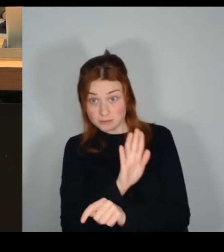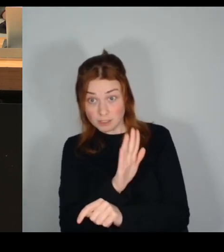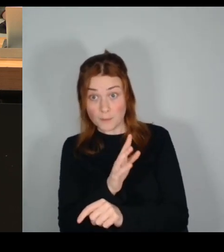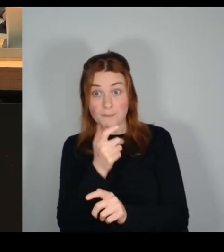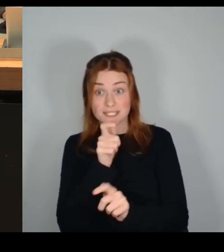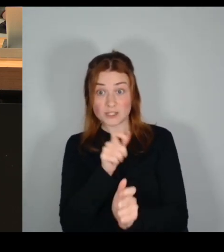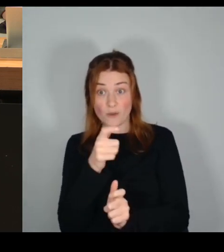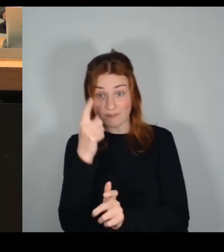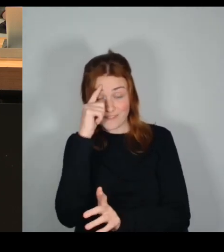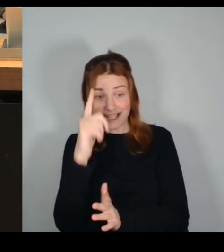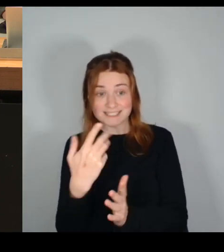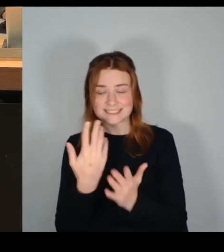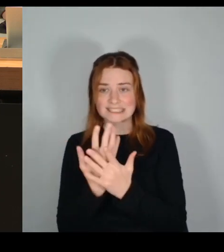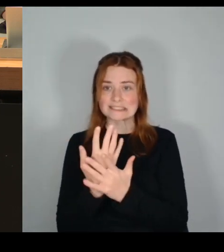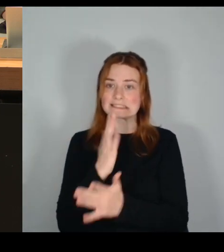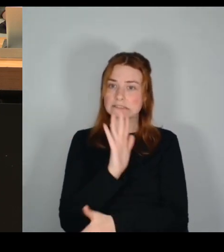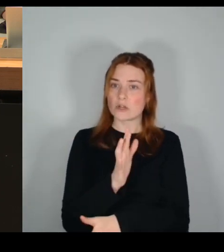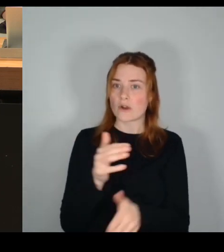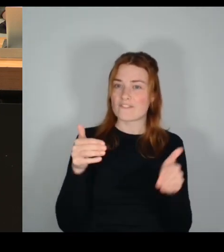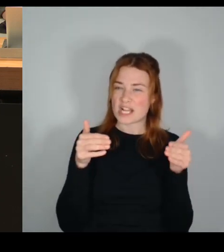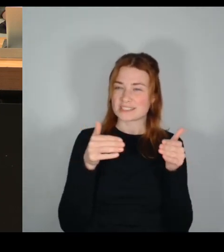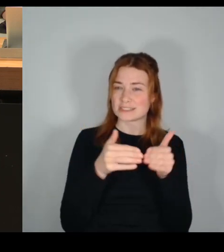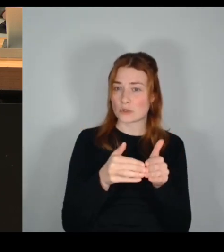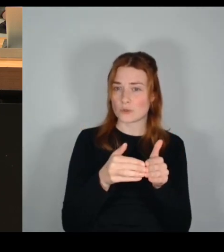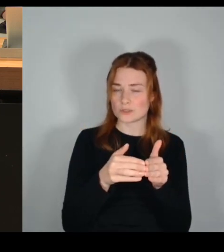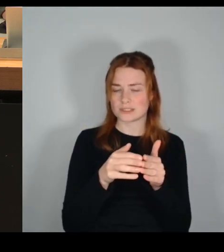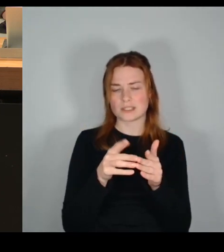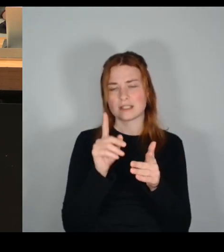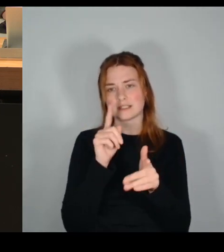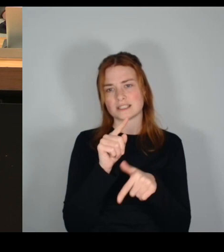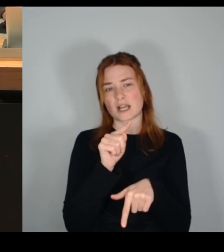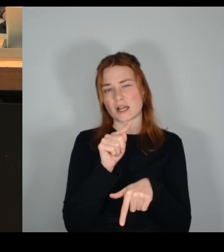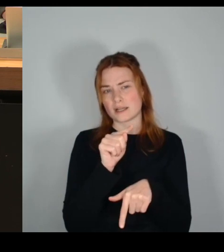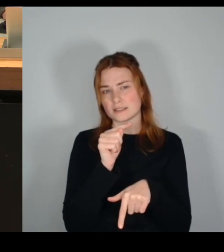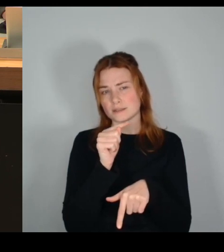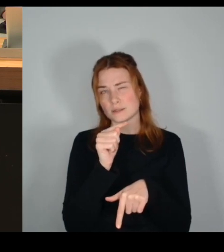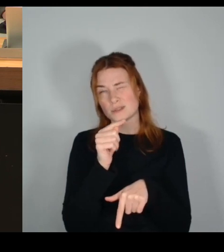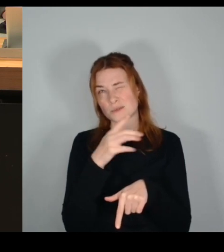Freymark, da bist du ja. Er lehnt ja die Atomkraft völlig ab, sagt